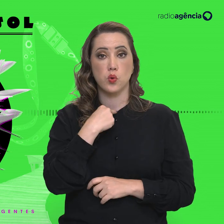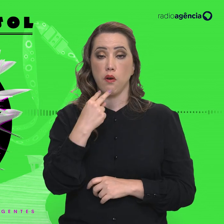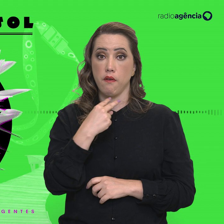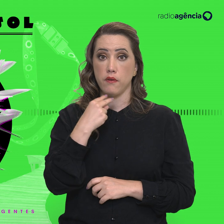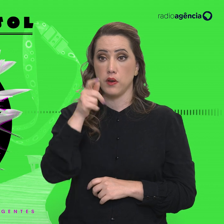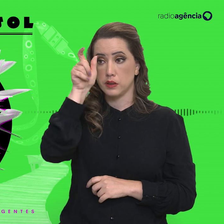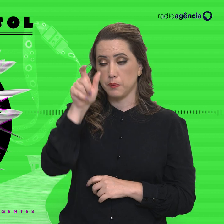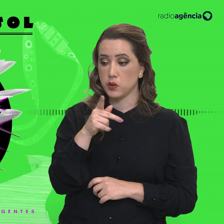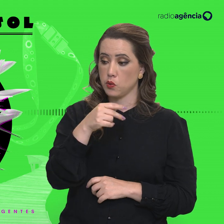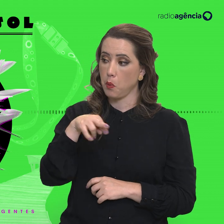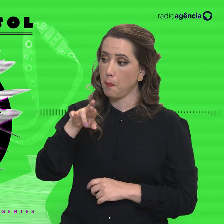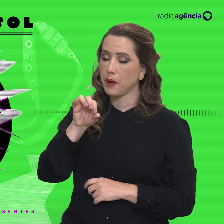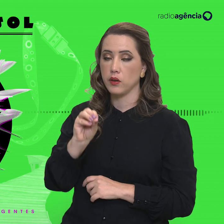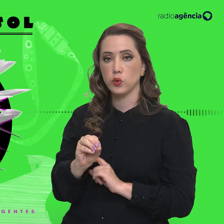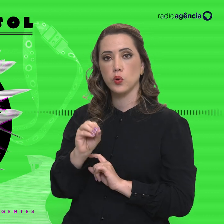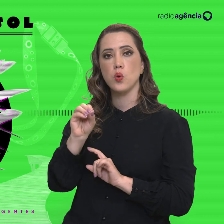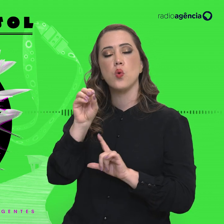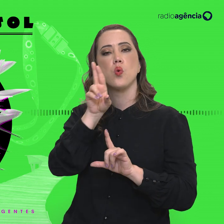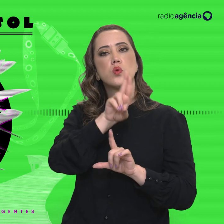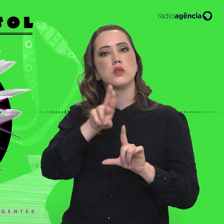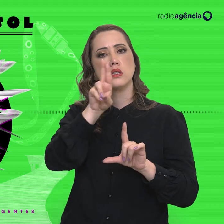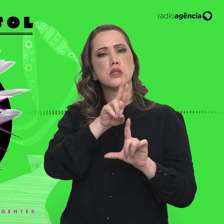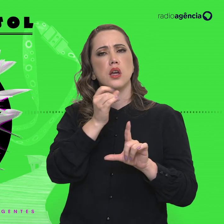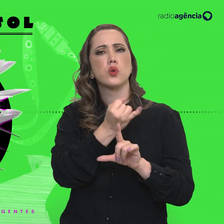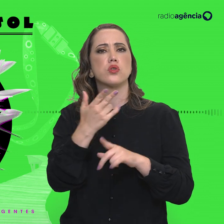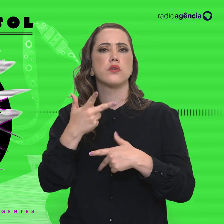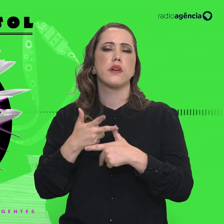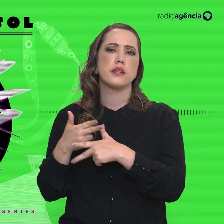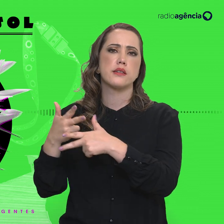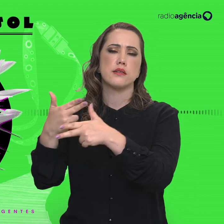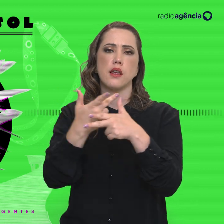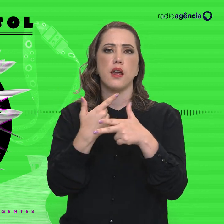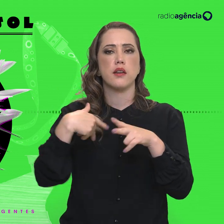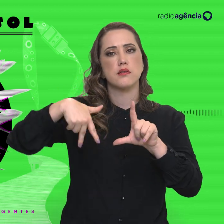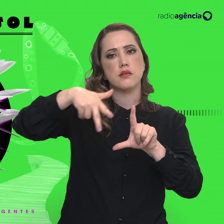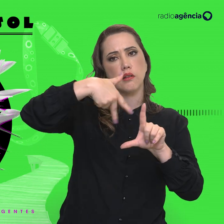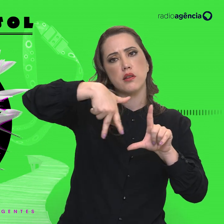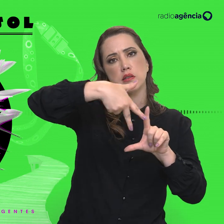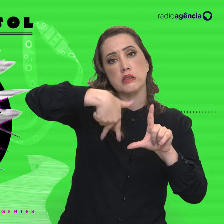Pedro Alcântara em dublagens nas séries Backyardigans, Incríveis Espiões, Fuller House